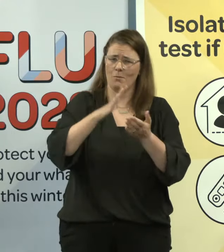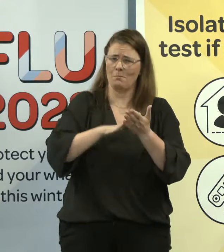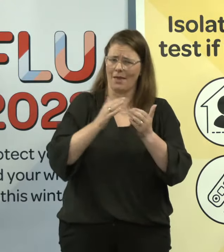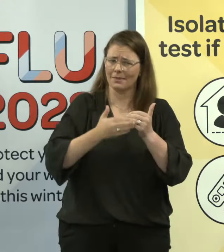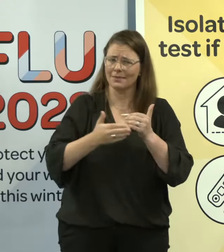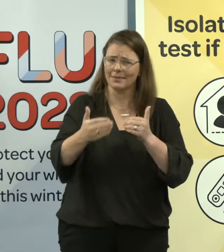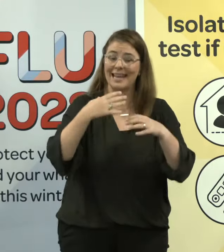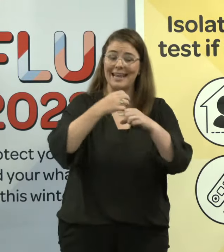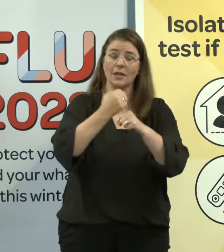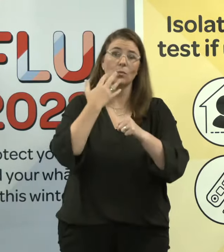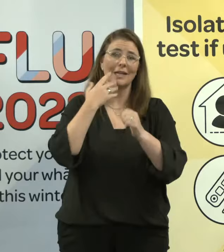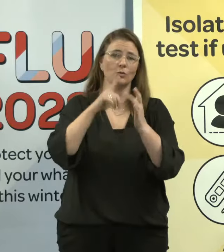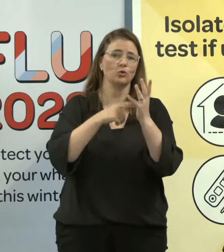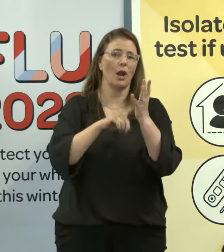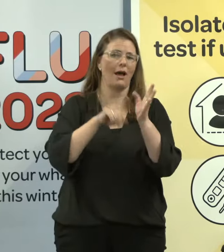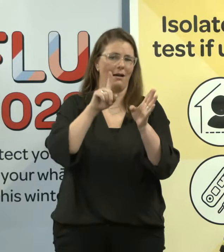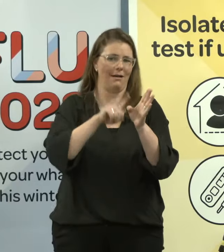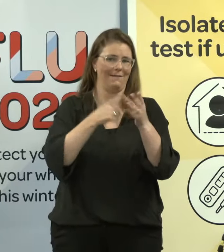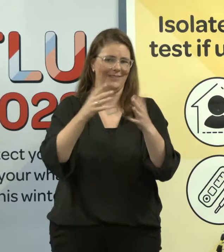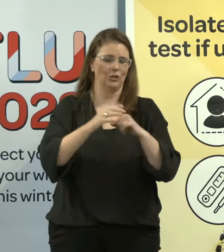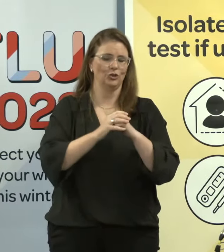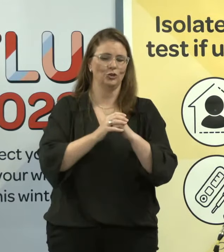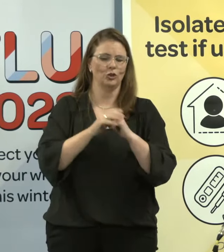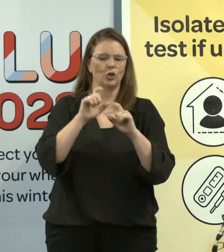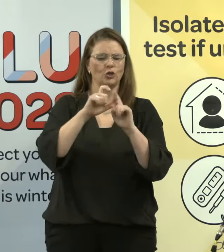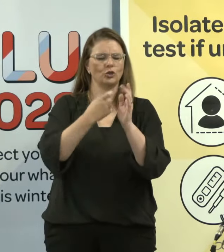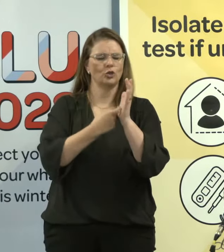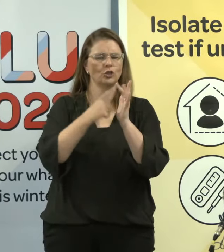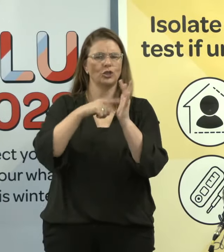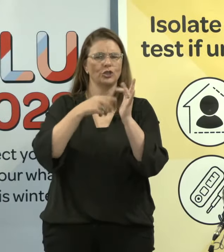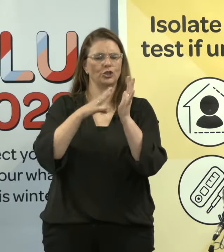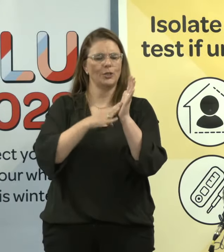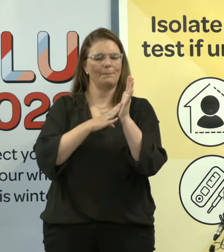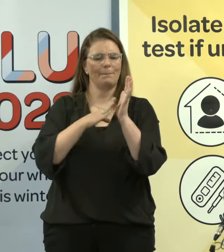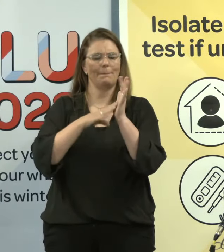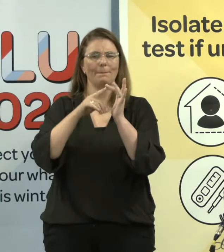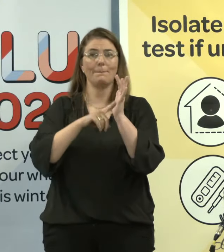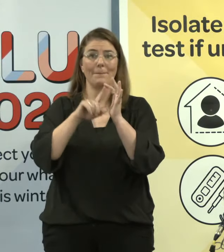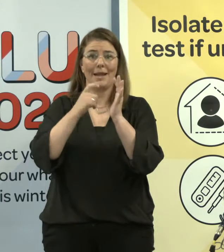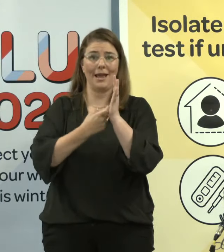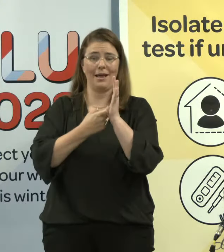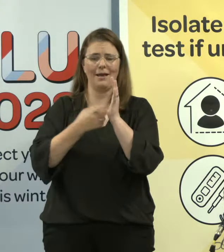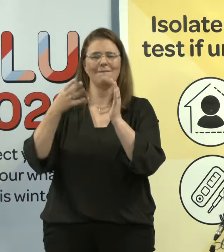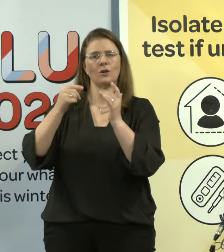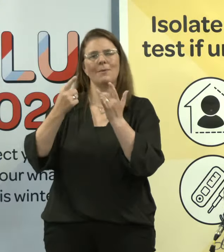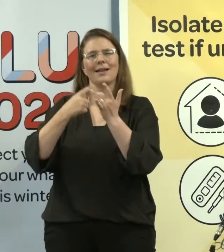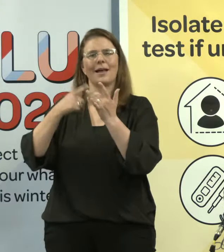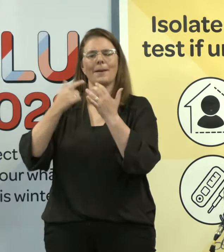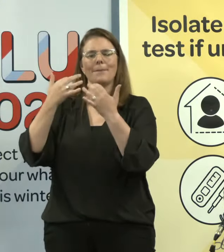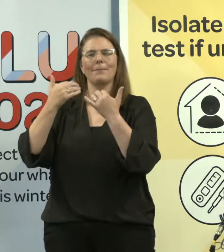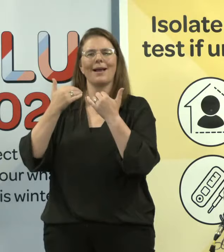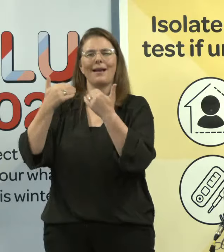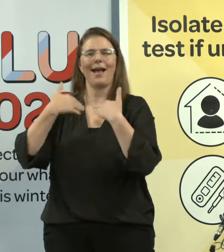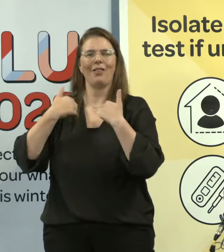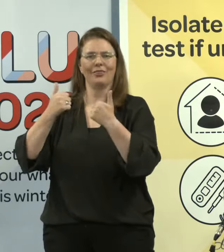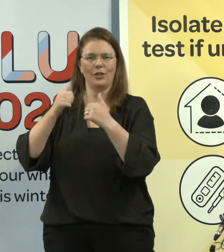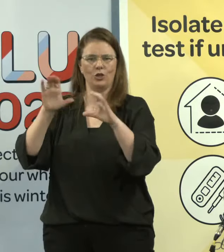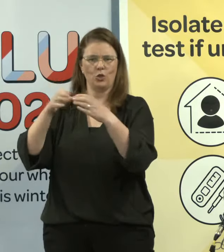kei a ia ano ka whakatauhia he wa pai rawa atu inaianei. Kei